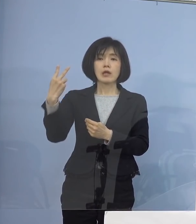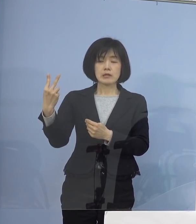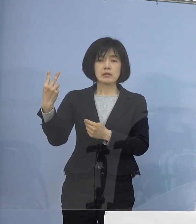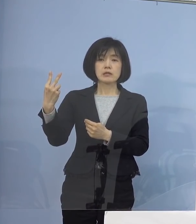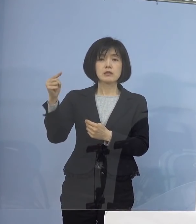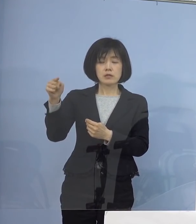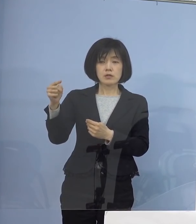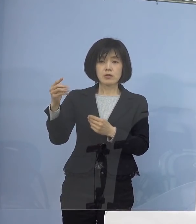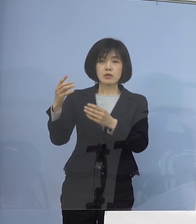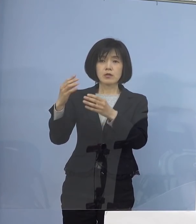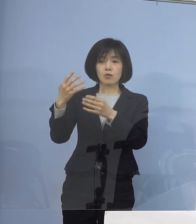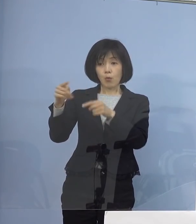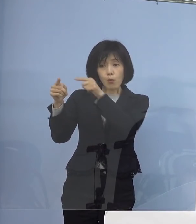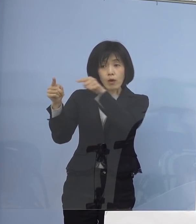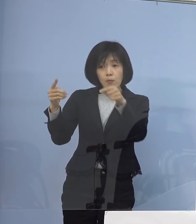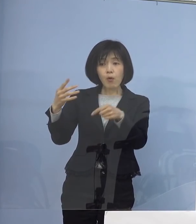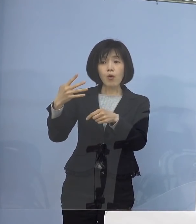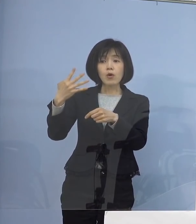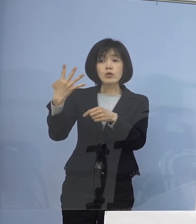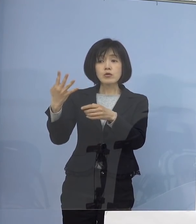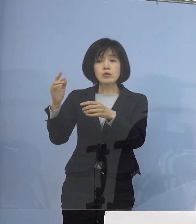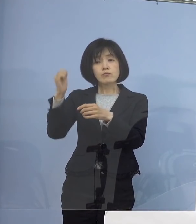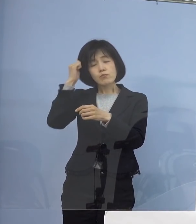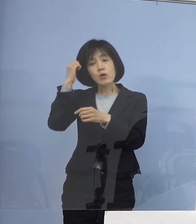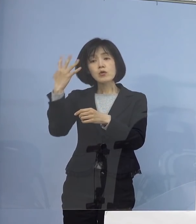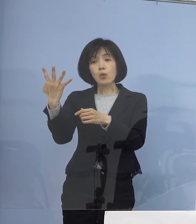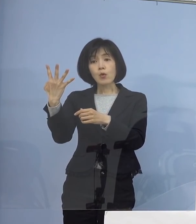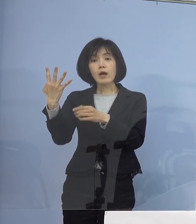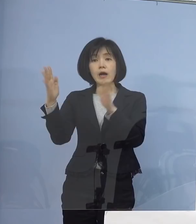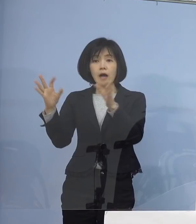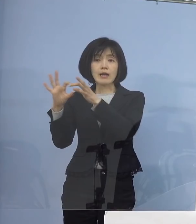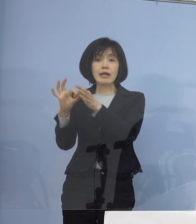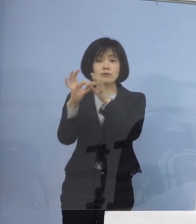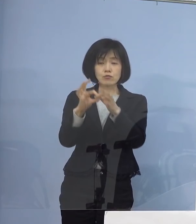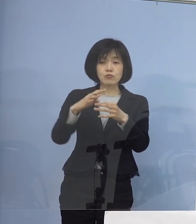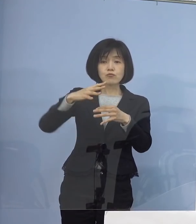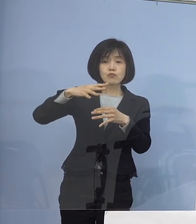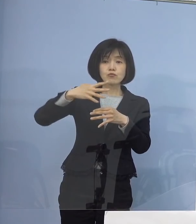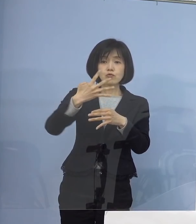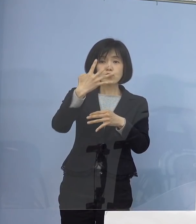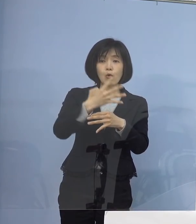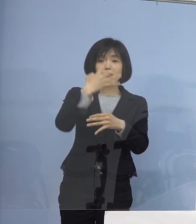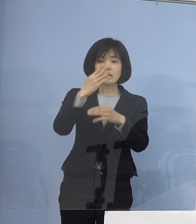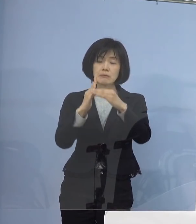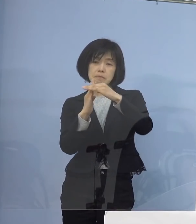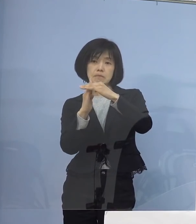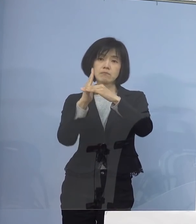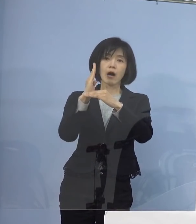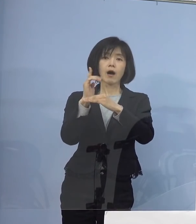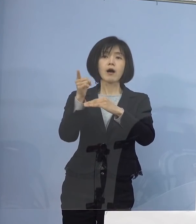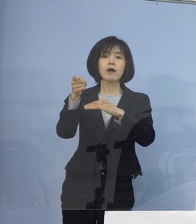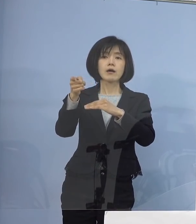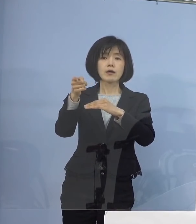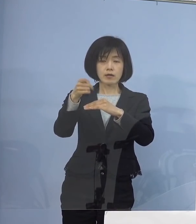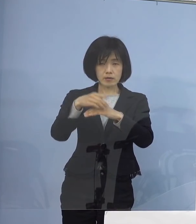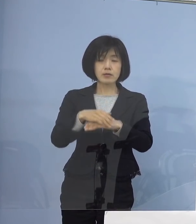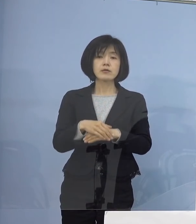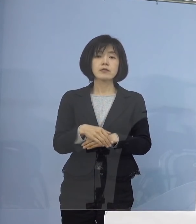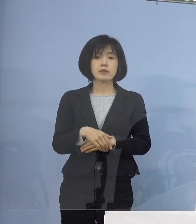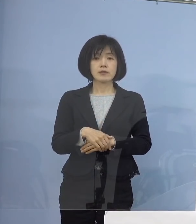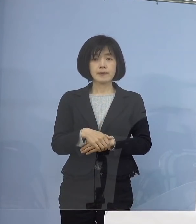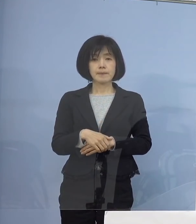4日連続で4,000名を超える感染者が 確認されているところであります